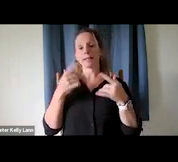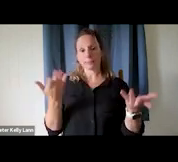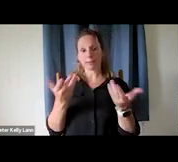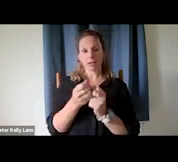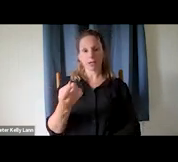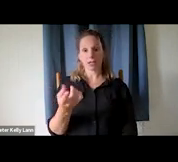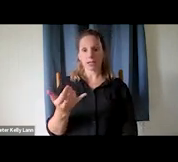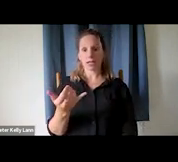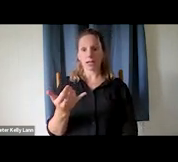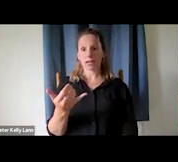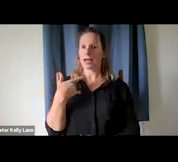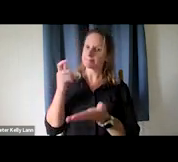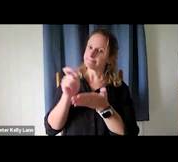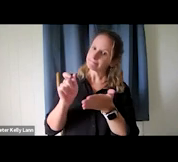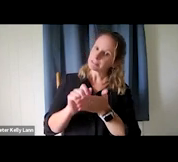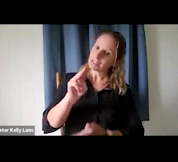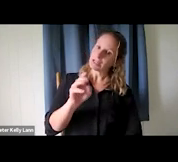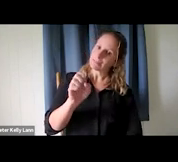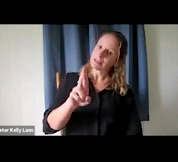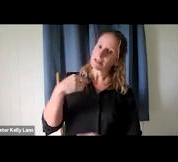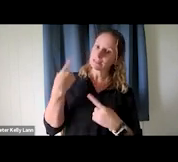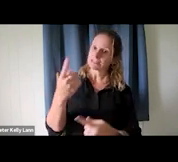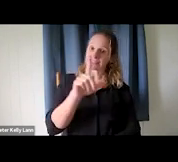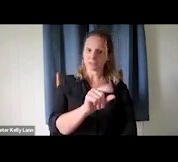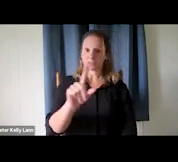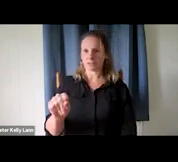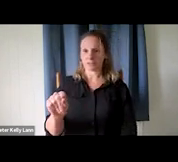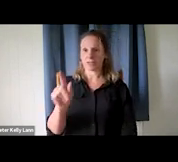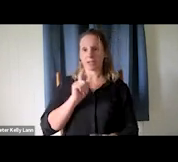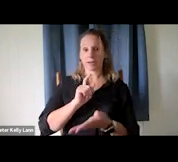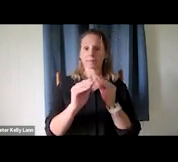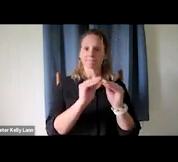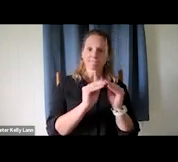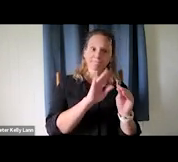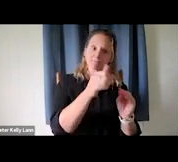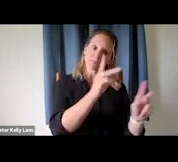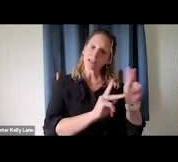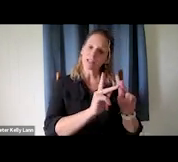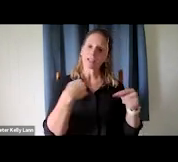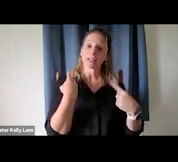Escribo MSR o informes de resumen médico desde 2020. He editado los MSR de otras personas desde 2021.